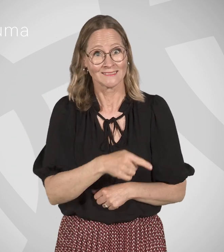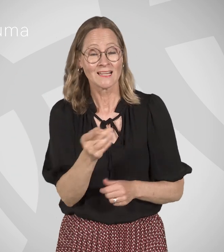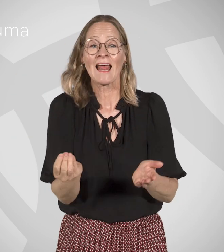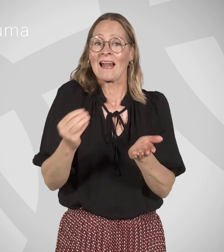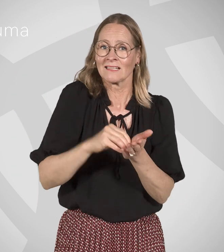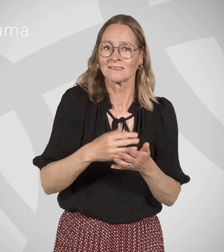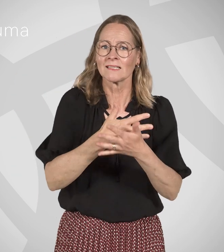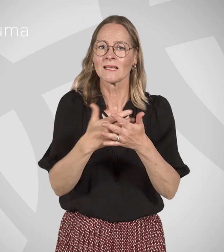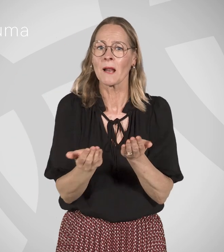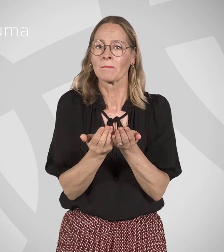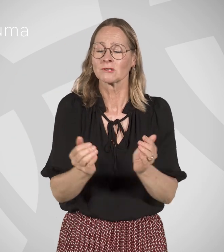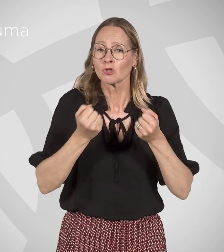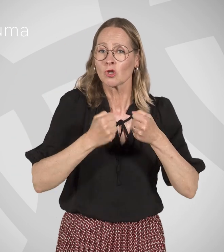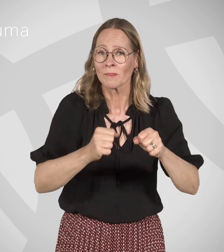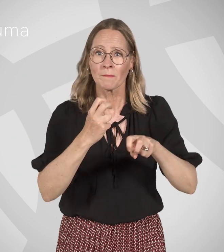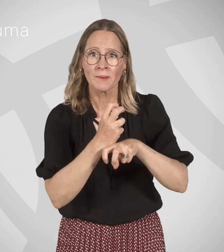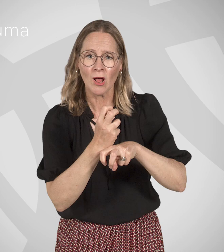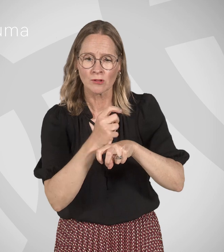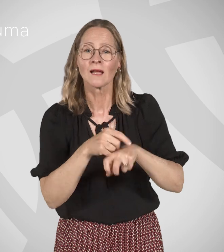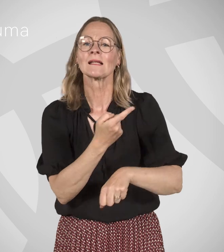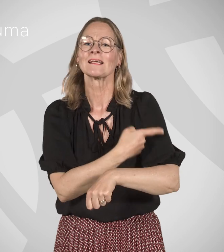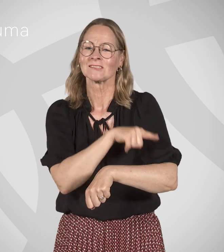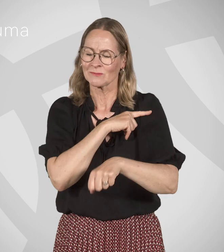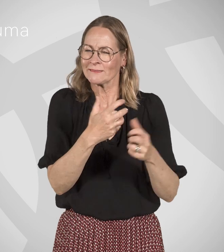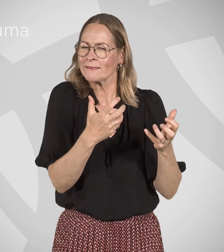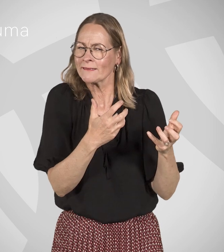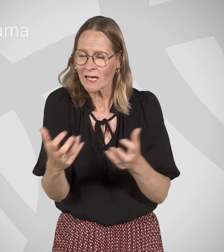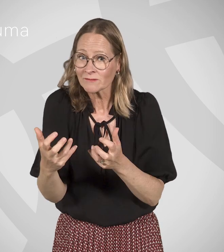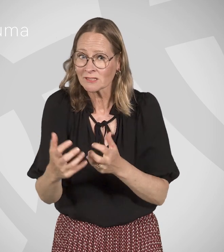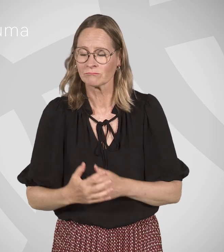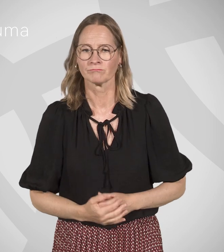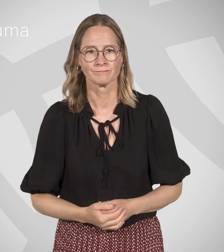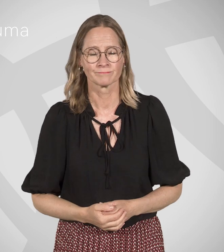Lisäksi resursseja tarvitaan kielipesätoiminnan pilotointiin.